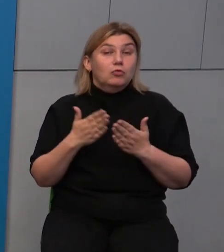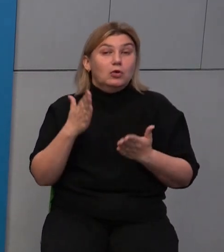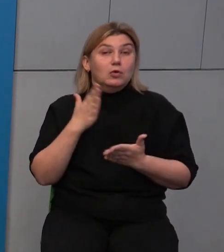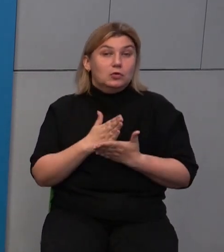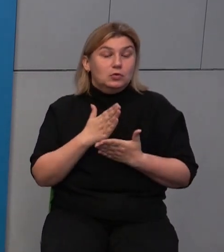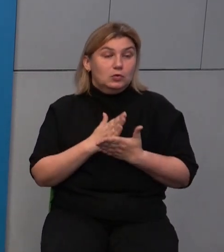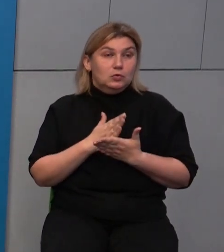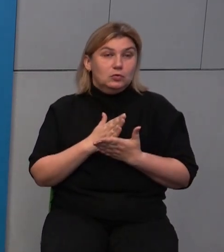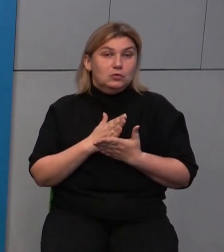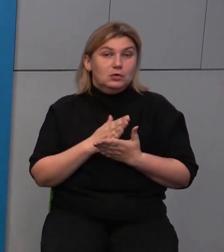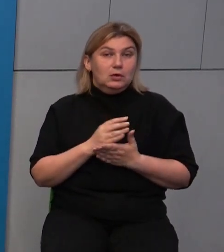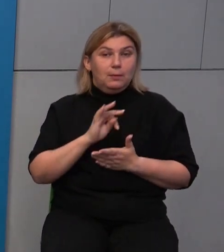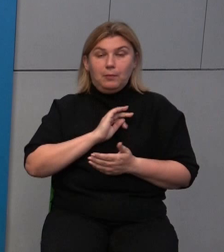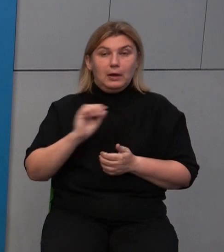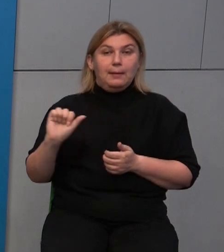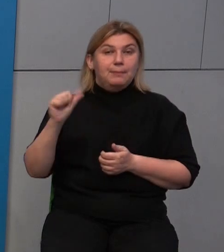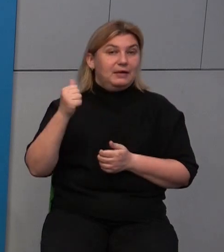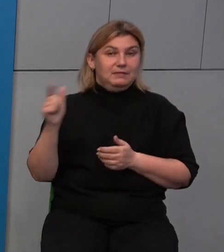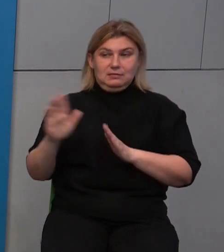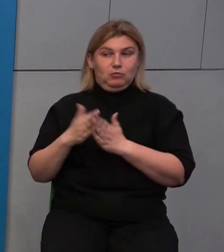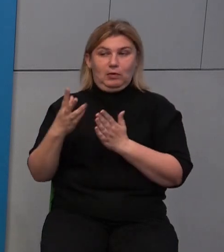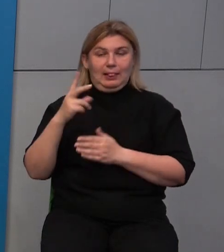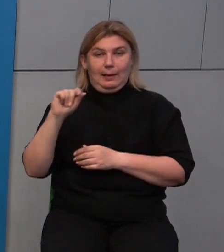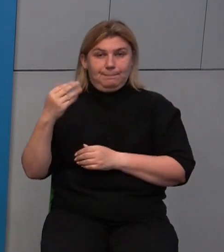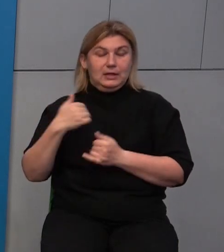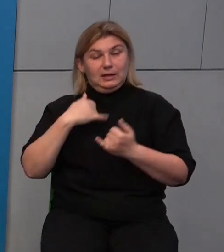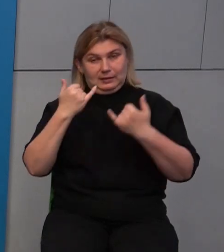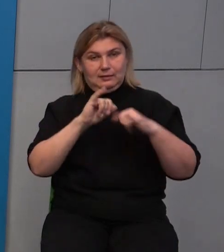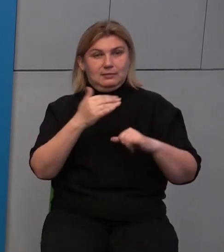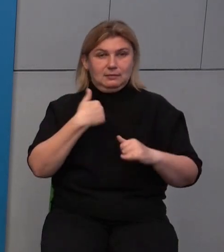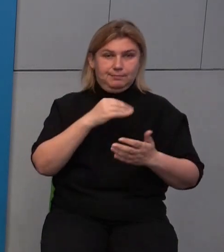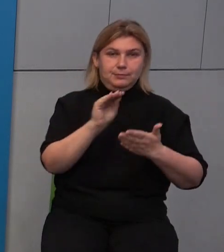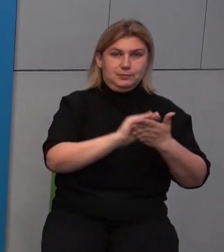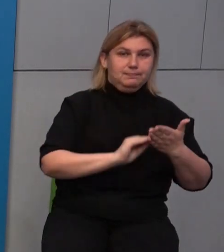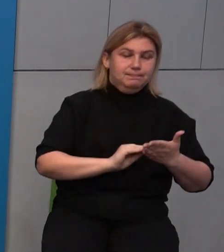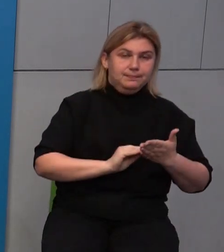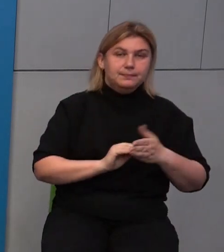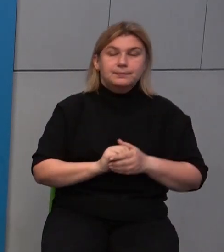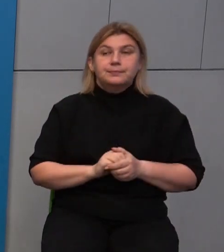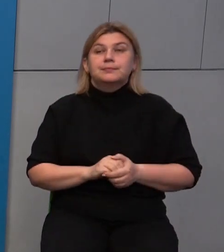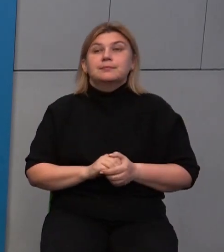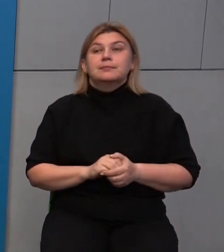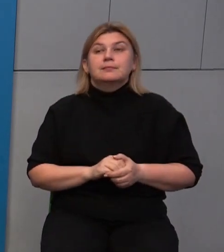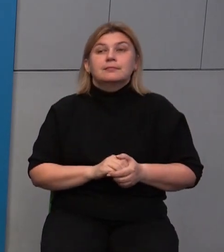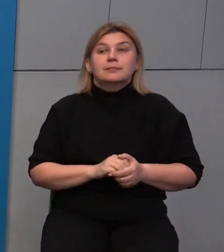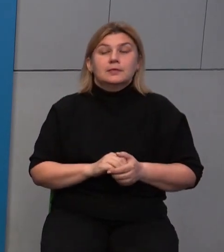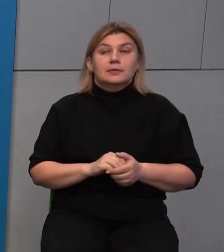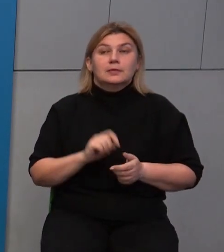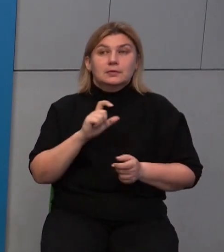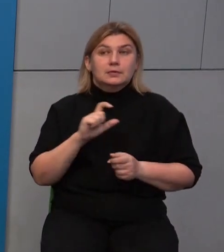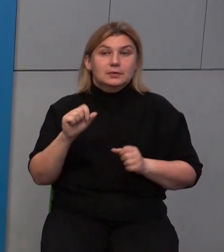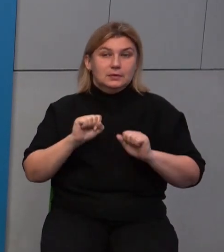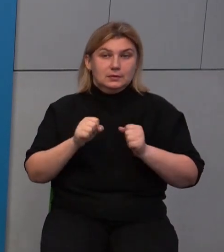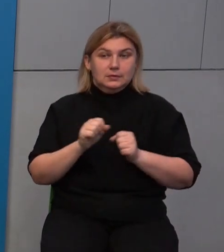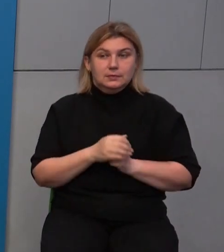bo to nie jest moja pierwsza książka o Lemie, po prostu jakiś czas funkcjonują w obiegu.